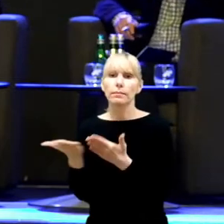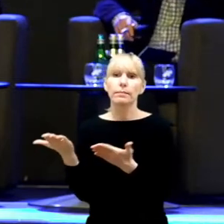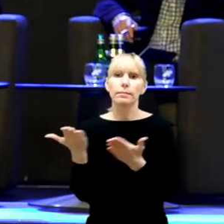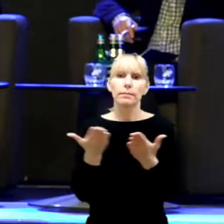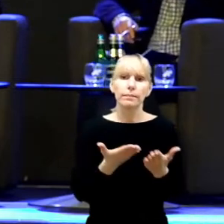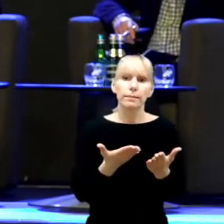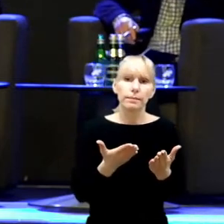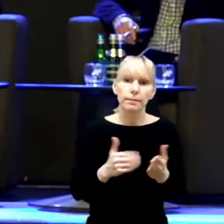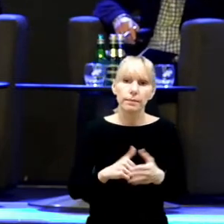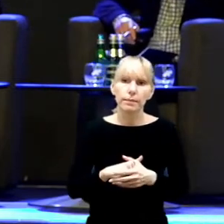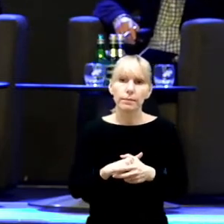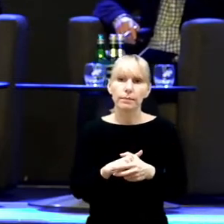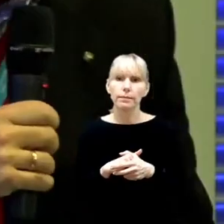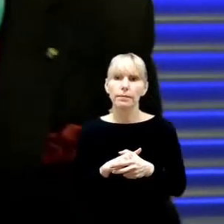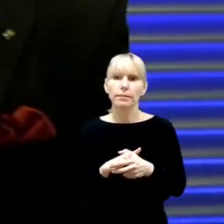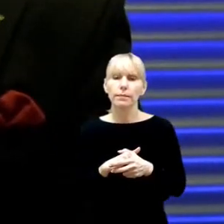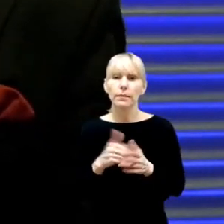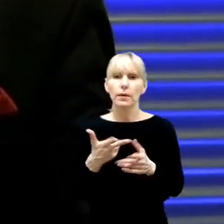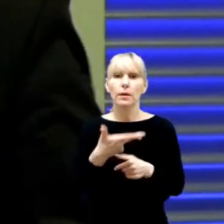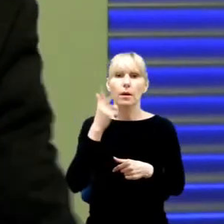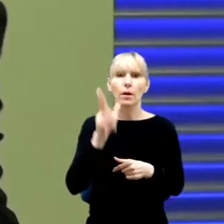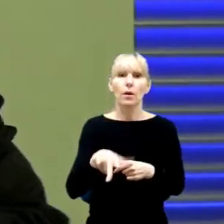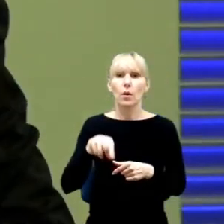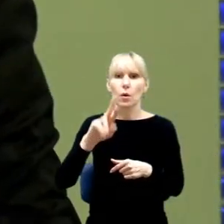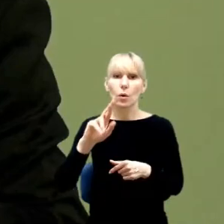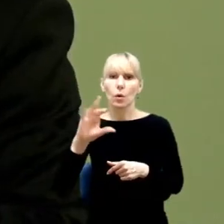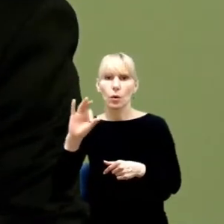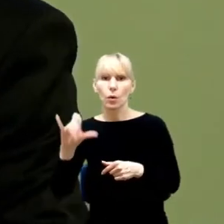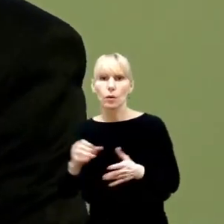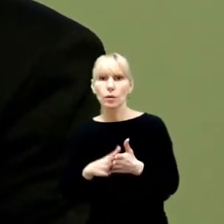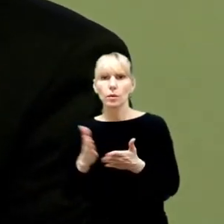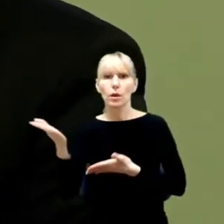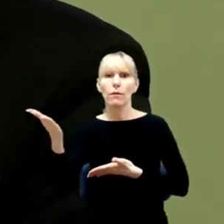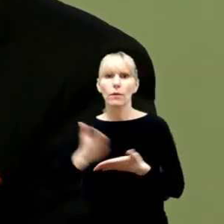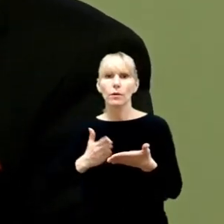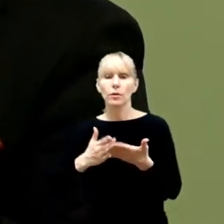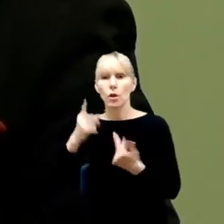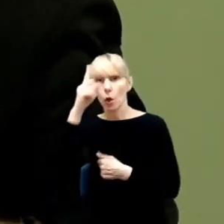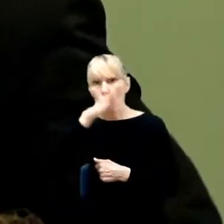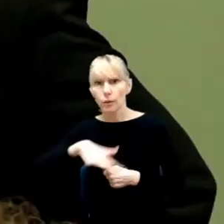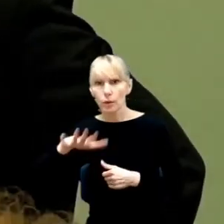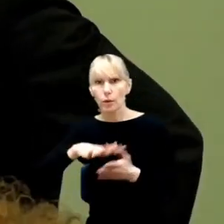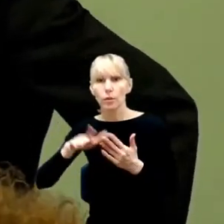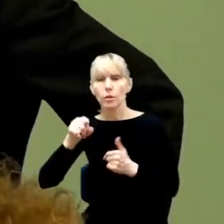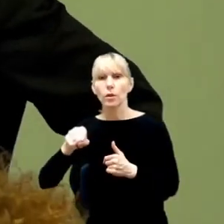Paweł Churski, Wydział Geografii Społeczno-Ekonomicznej Uniwersytetu Adama Mickiewicza.